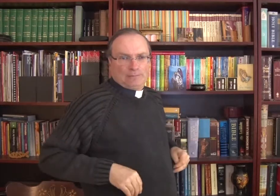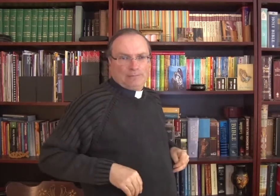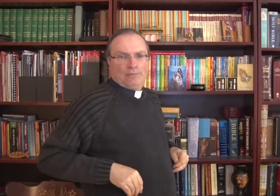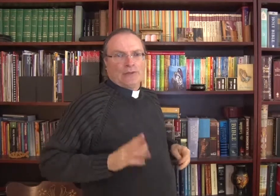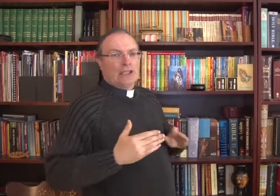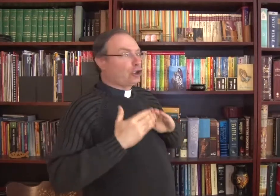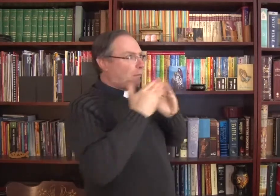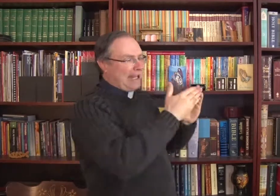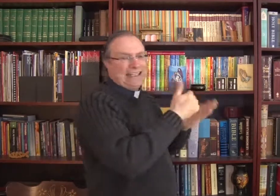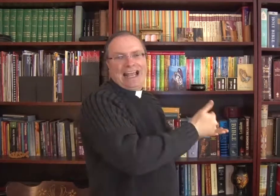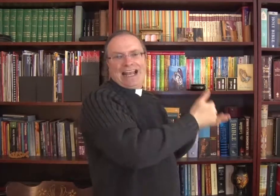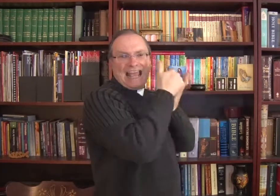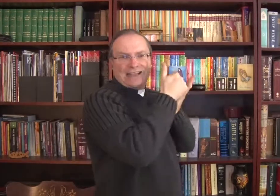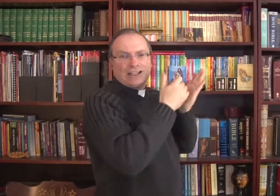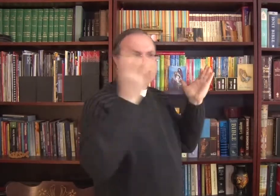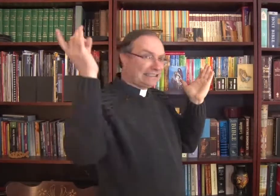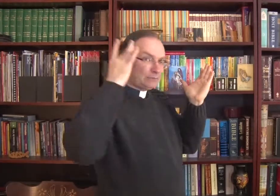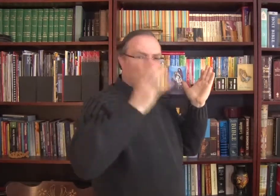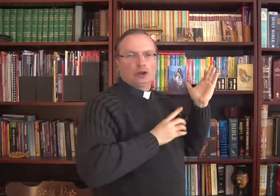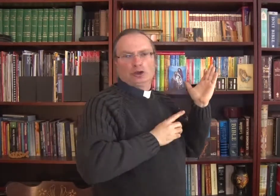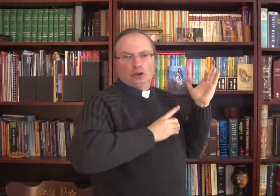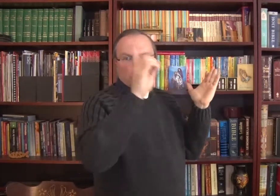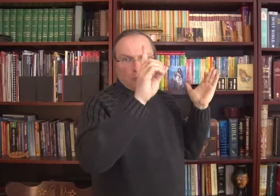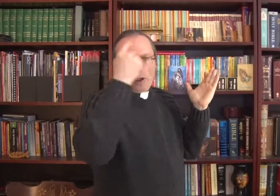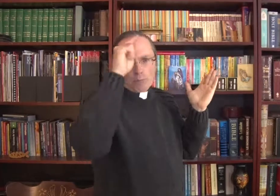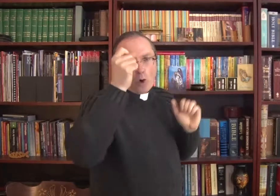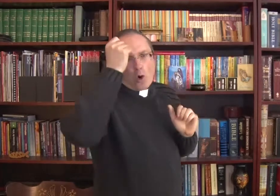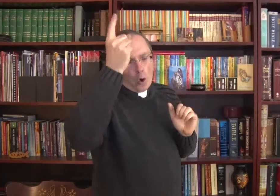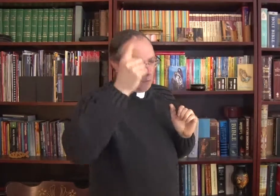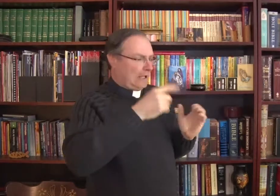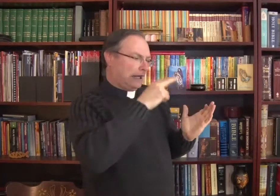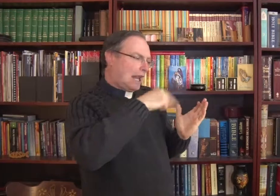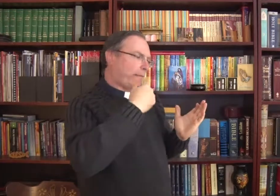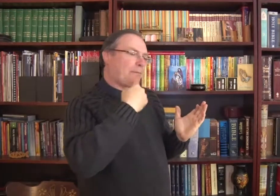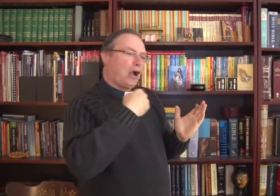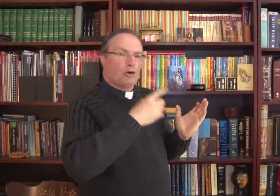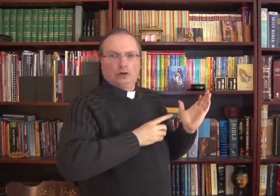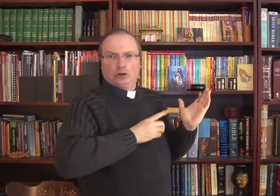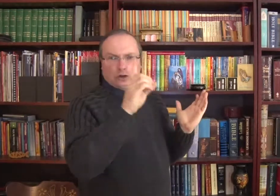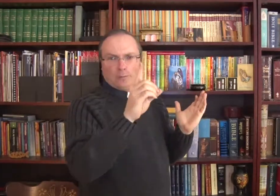et de demander l’aide de l’Esprit de Dieu pour comprendre la Parole de Dieu,